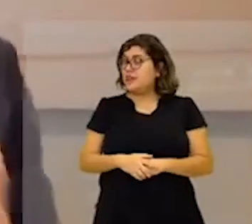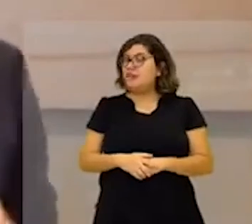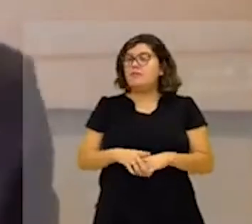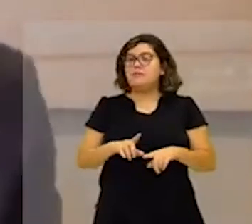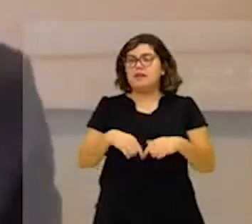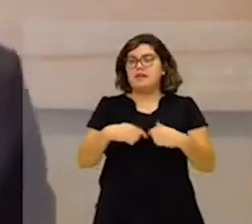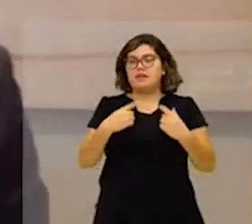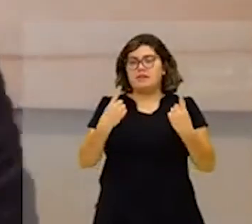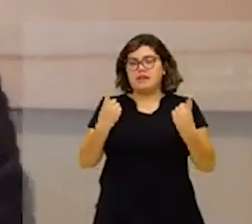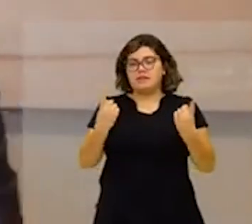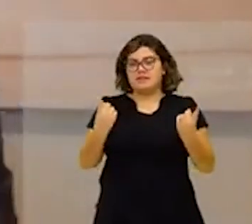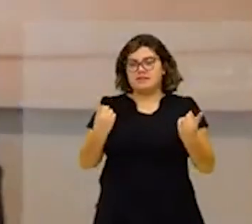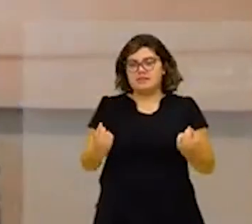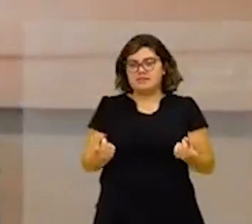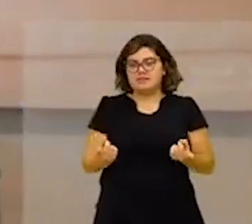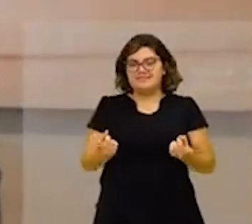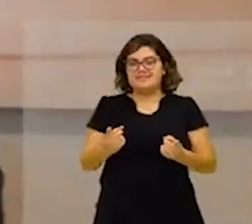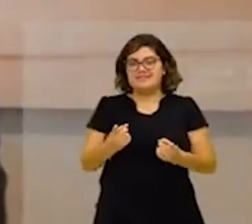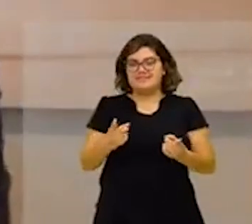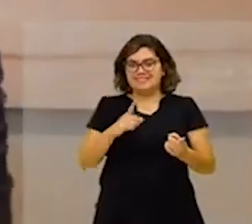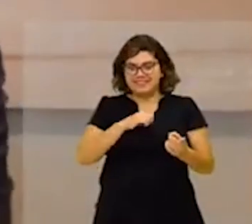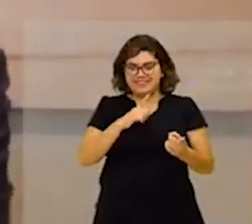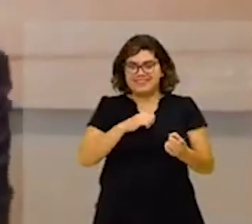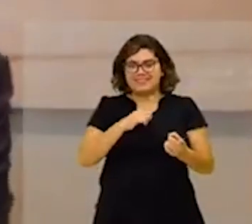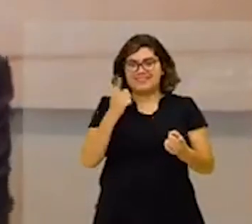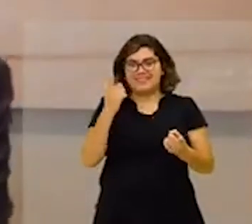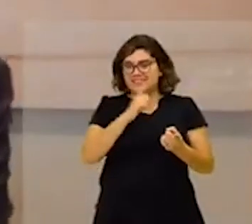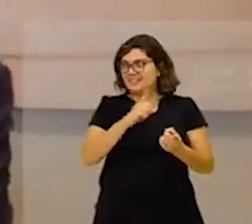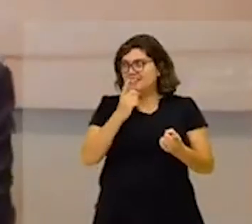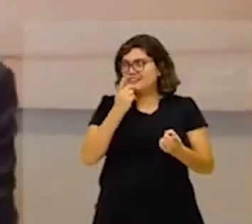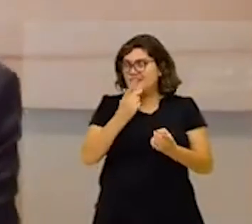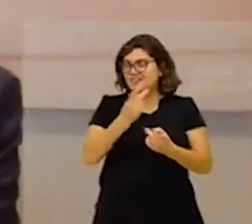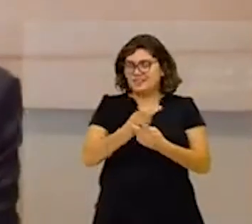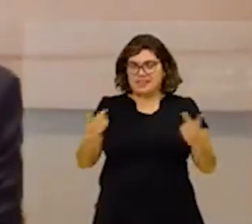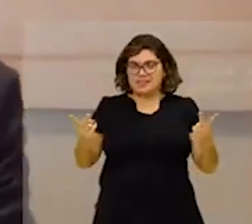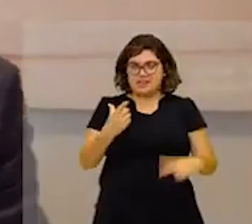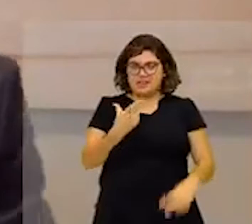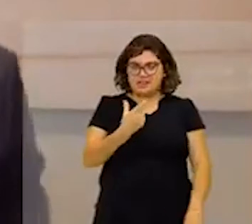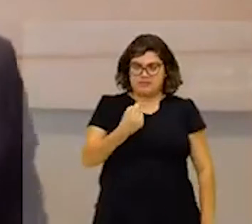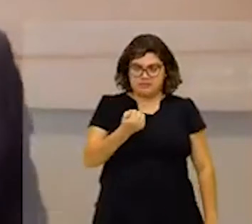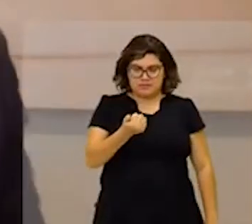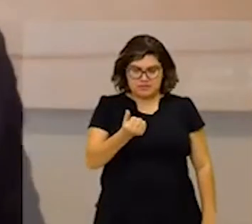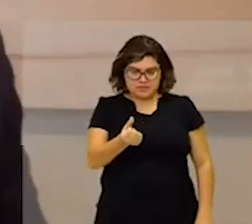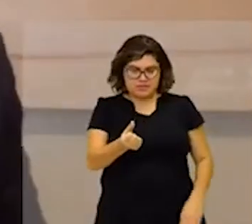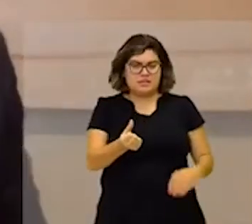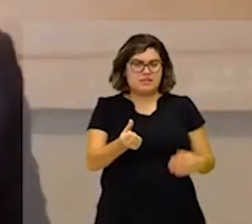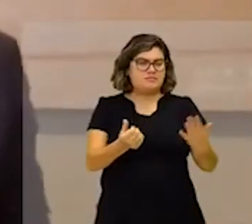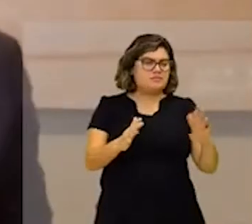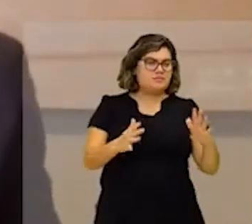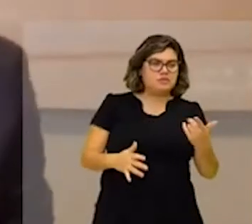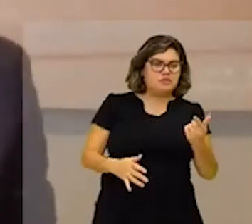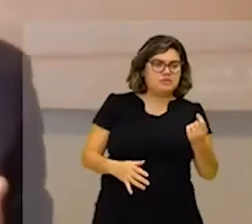e nós estamos falando aqui de um fenômeno com vocês bem disseram de 2016 1416 para cá então